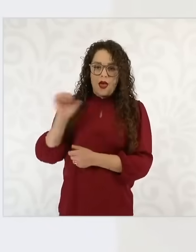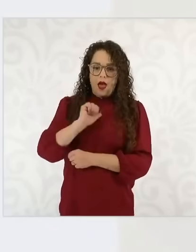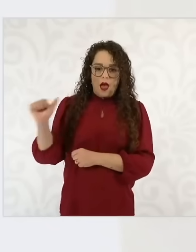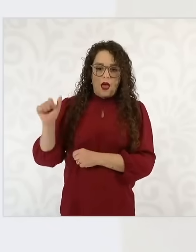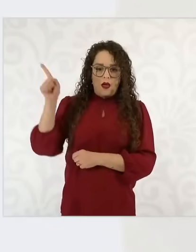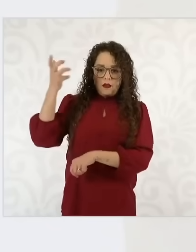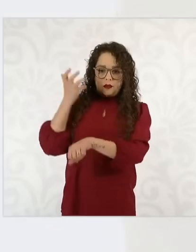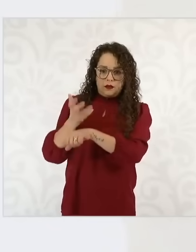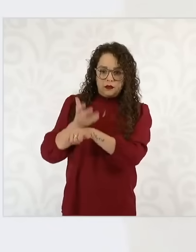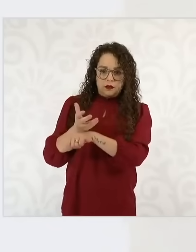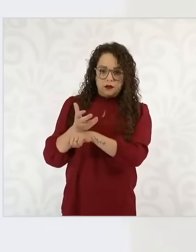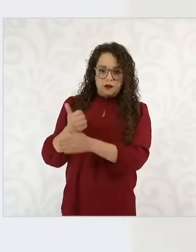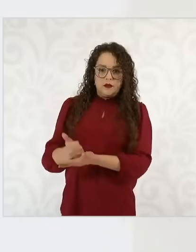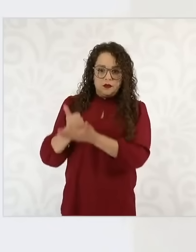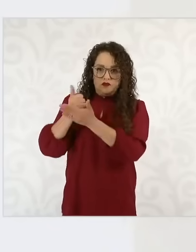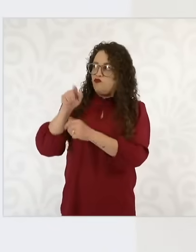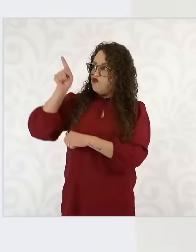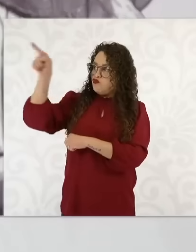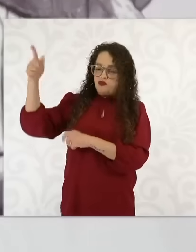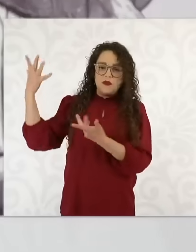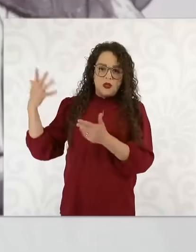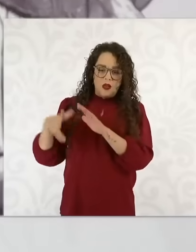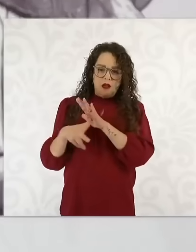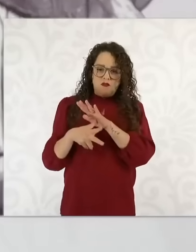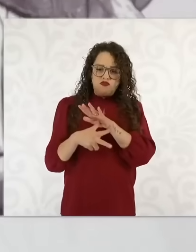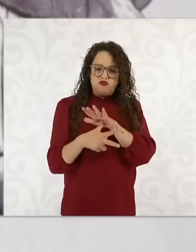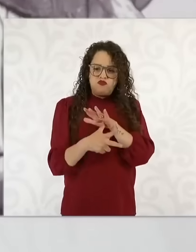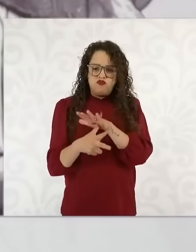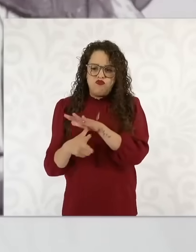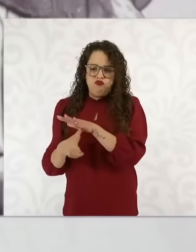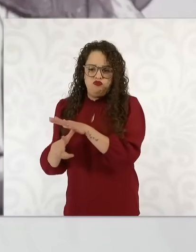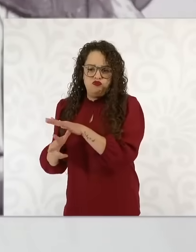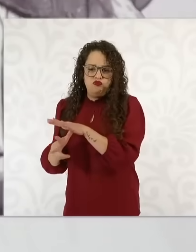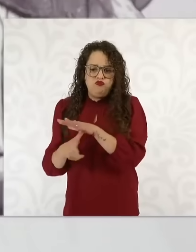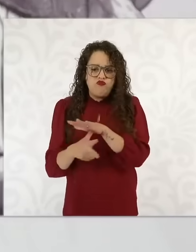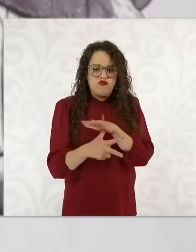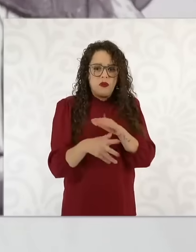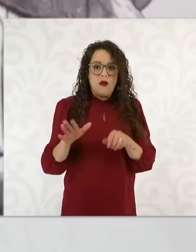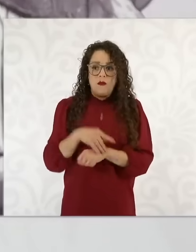para que haya un vuelo de los Estados Unidos de equipos que no se tienen en México. Este fue el